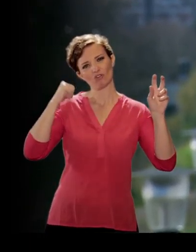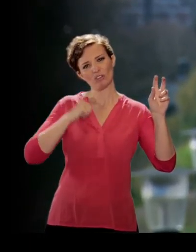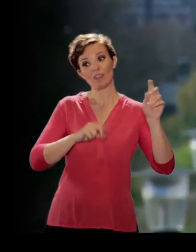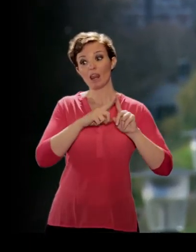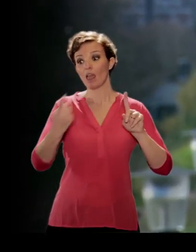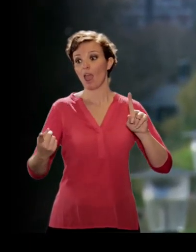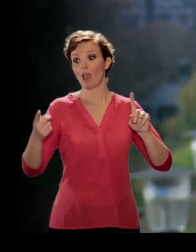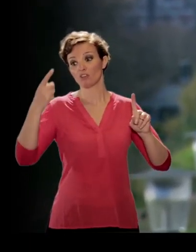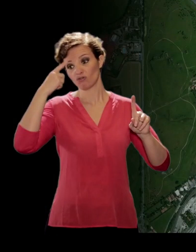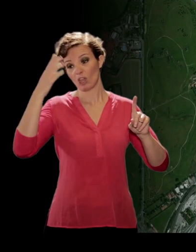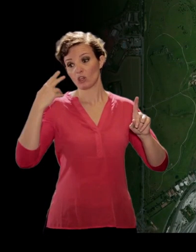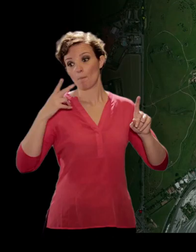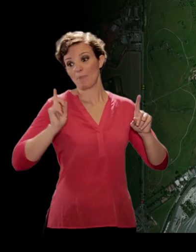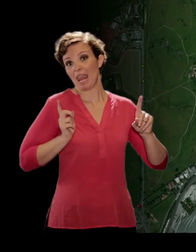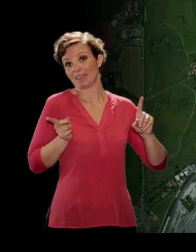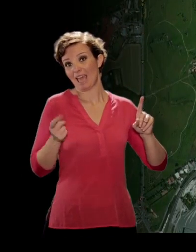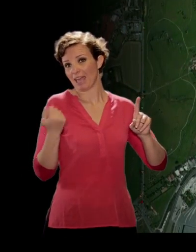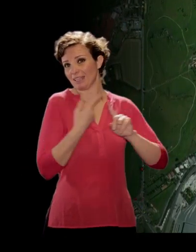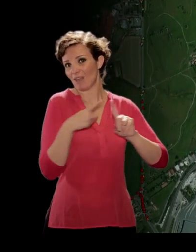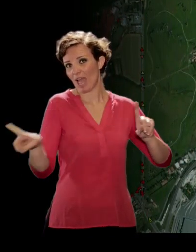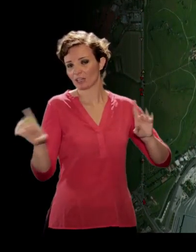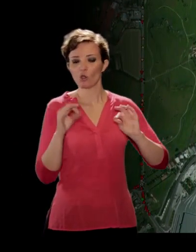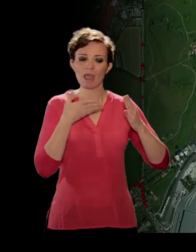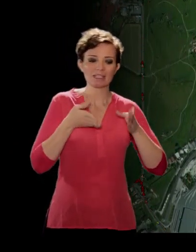La scuola dei ponti e delle strade